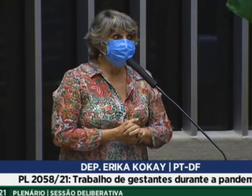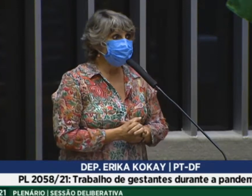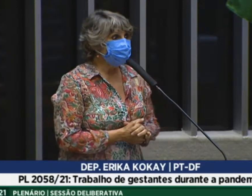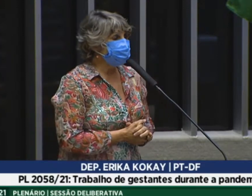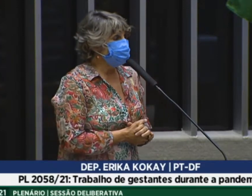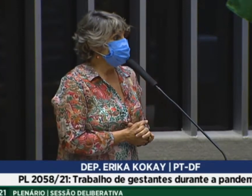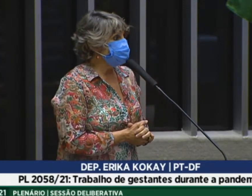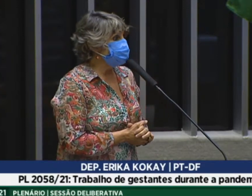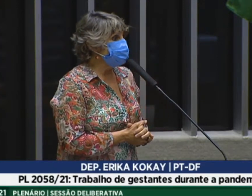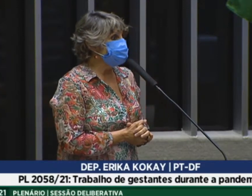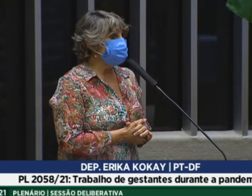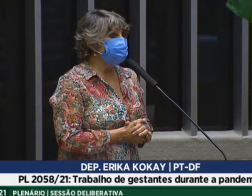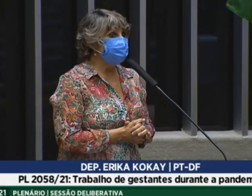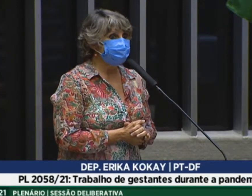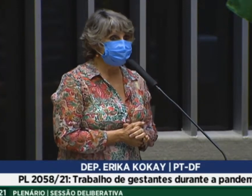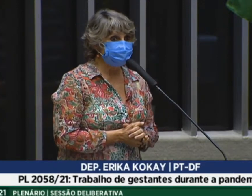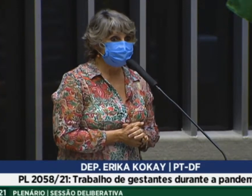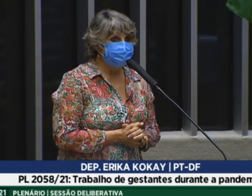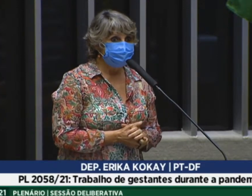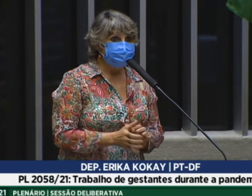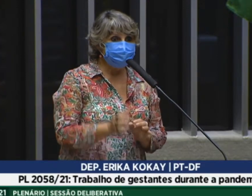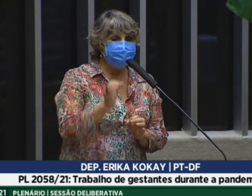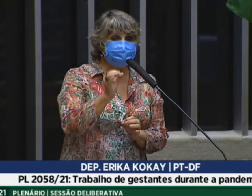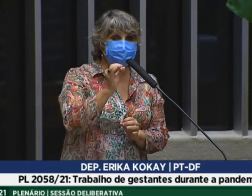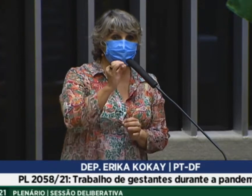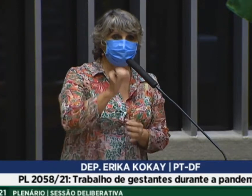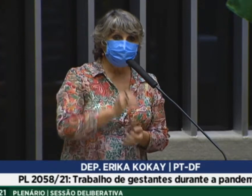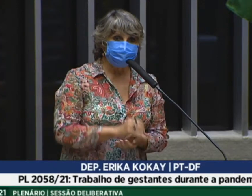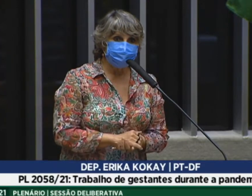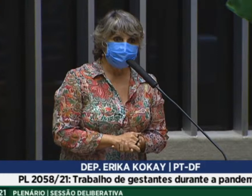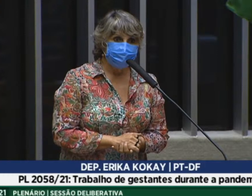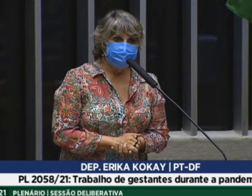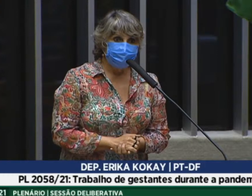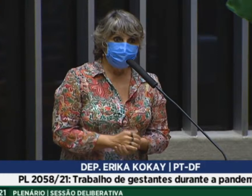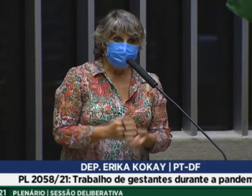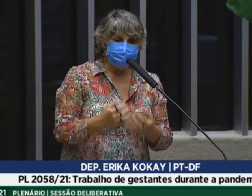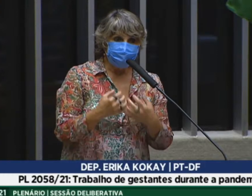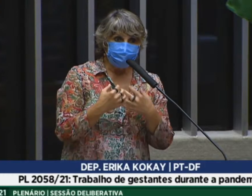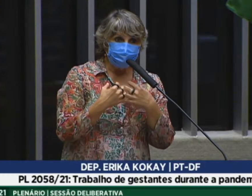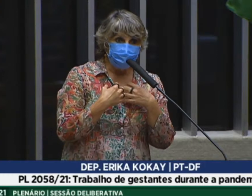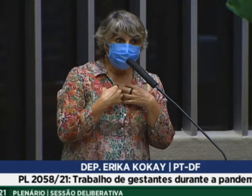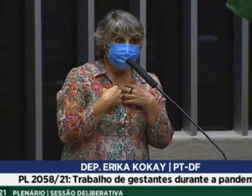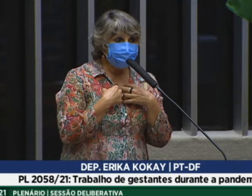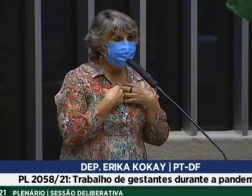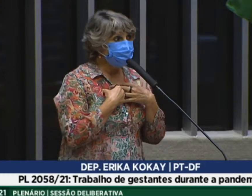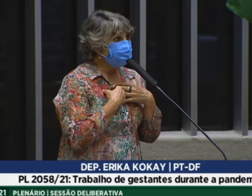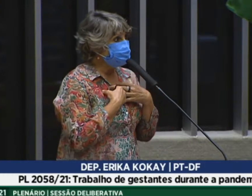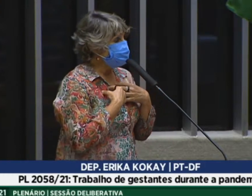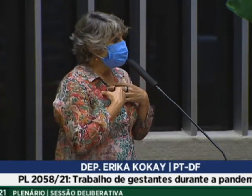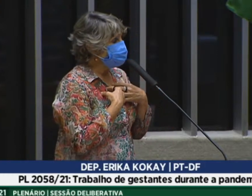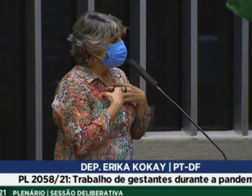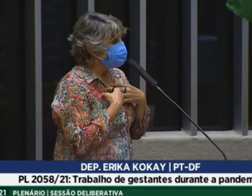SITUAÇÃO DE INSEGURANÇA. E INSEGURANÇA. SOBRE A SUA PRÓPRIA SAÚDE, E SUA PRÓPRIA VIDA. E ISSO É DE UMA CRUELDADE MUITO GRANDE, É